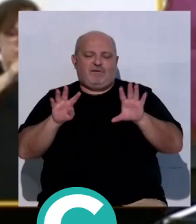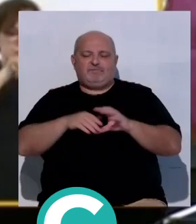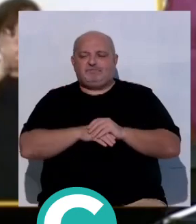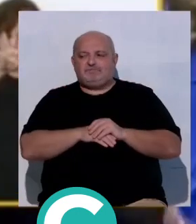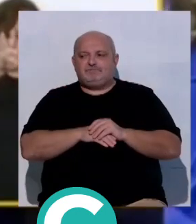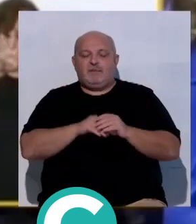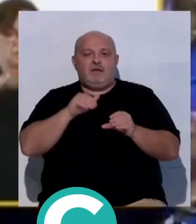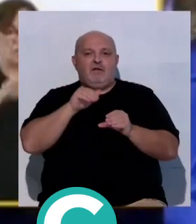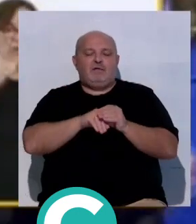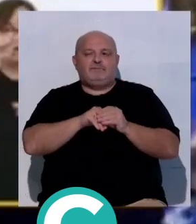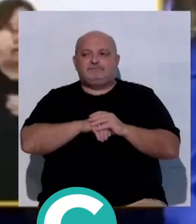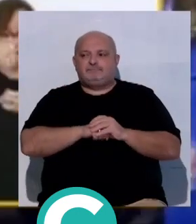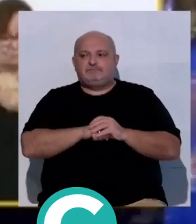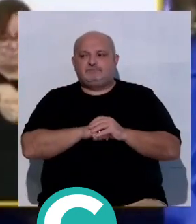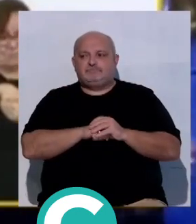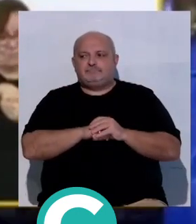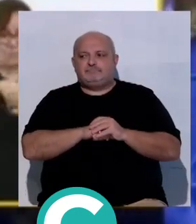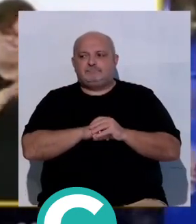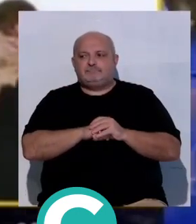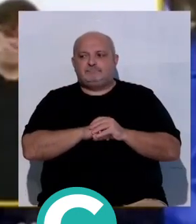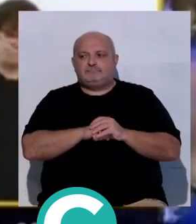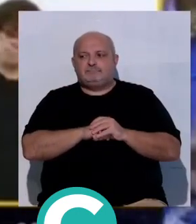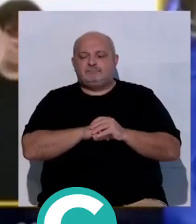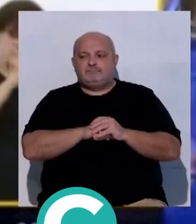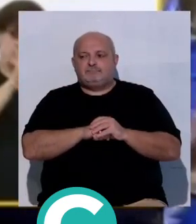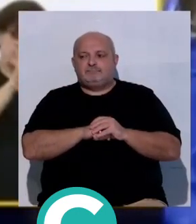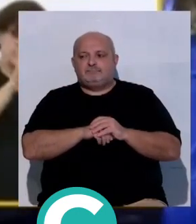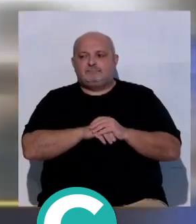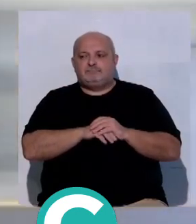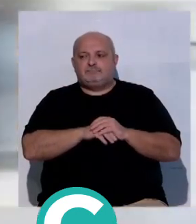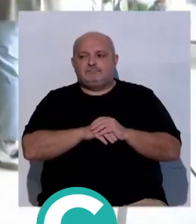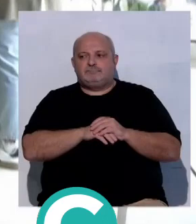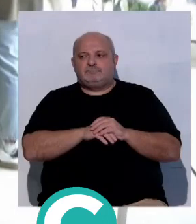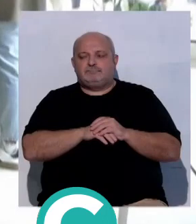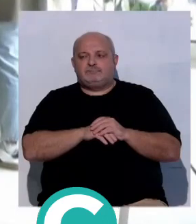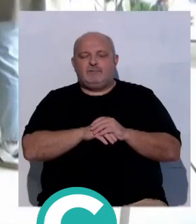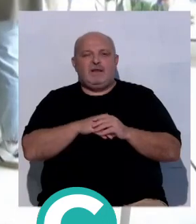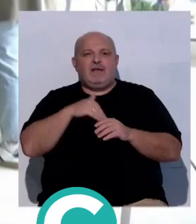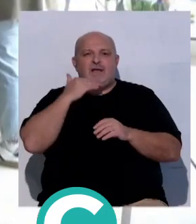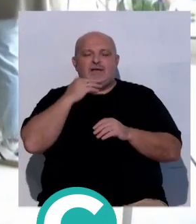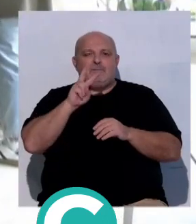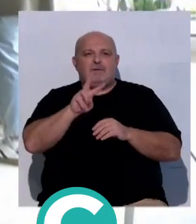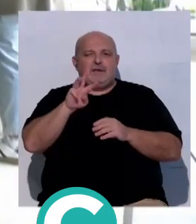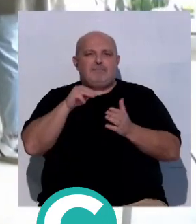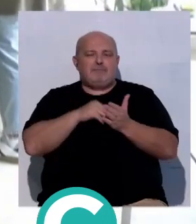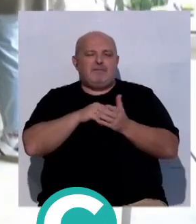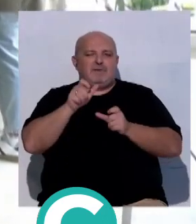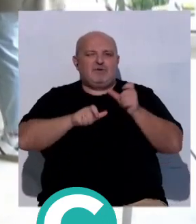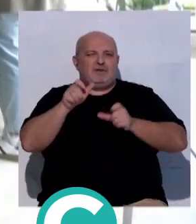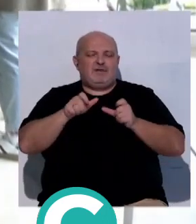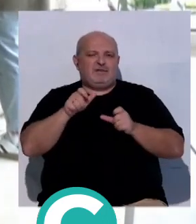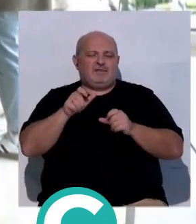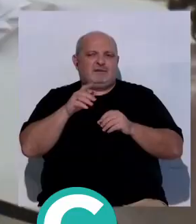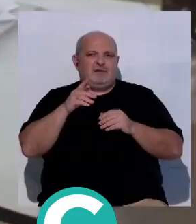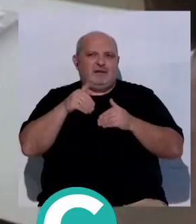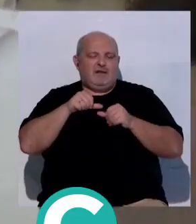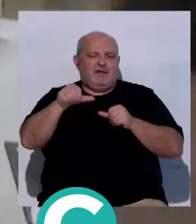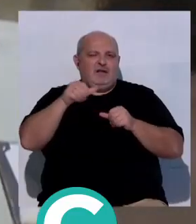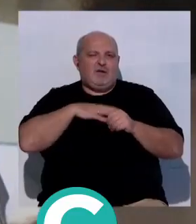votos son casi 23000 las personas que están llamadas a las urnas en los cuatro campus